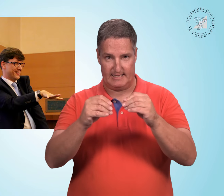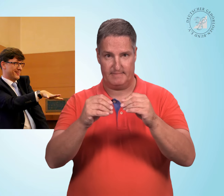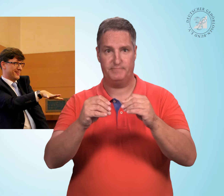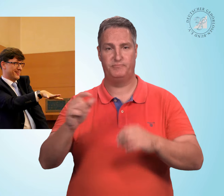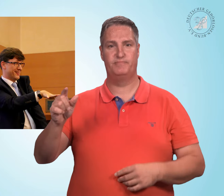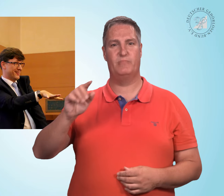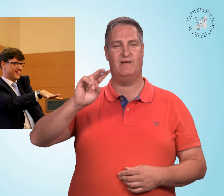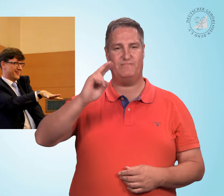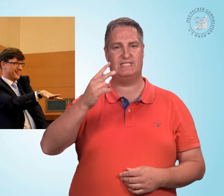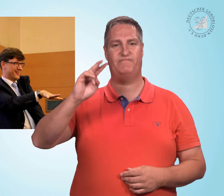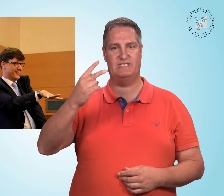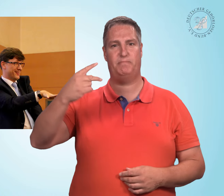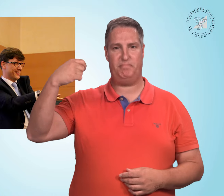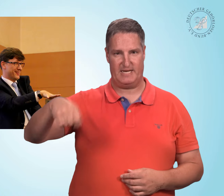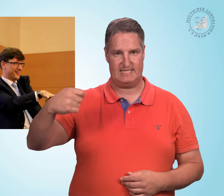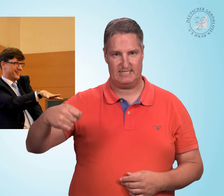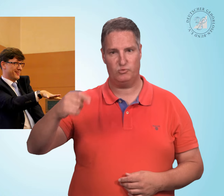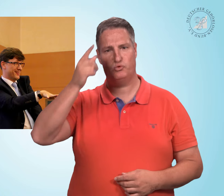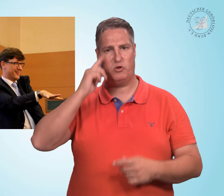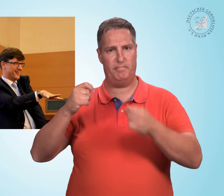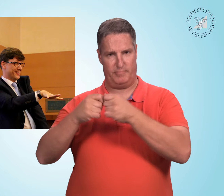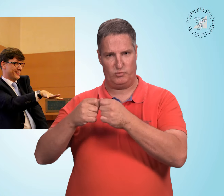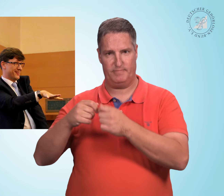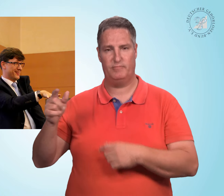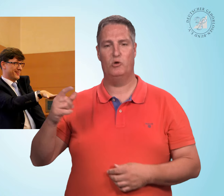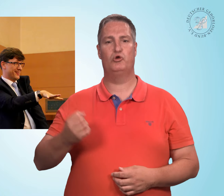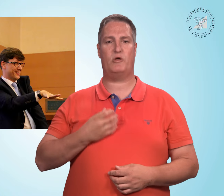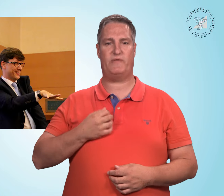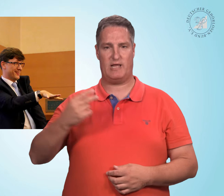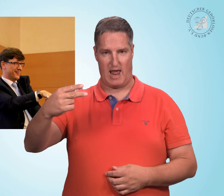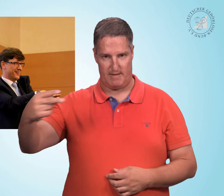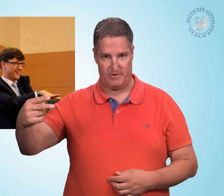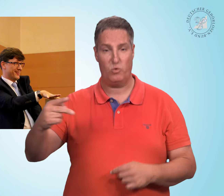Der 2. Vize-Präsident des Deutschen Gehörlosen-Bundes, Steffen Helbing,